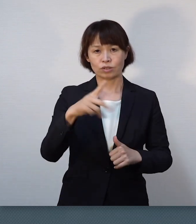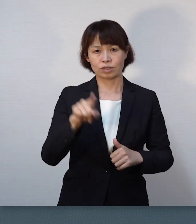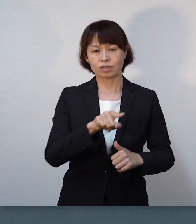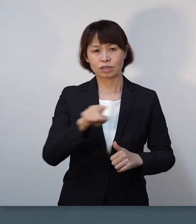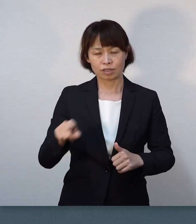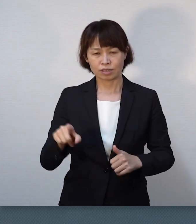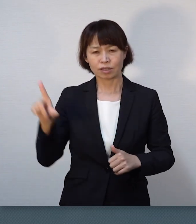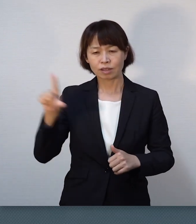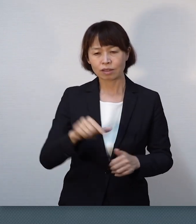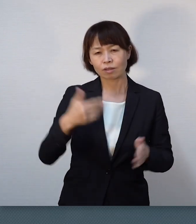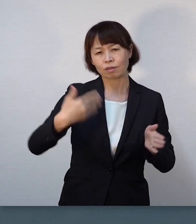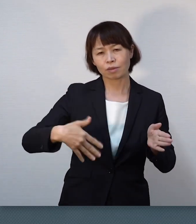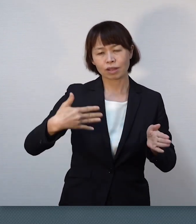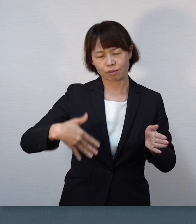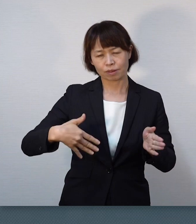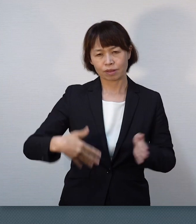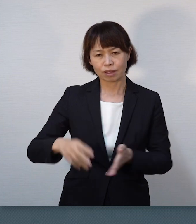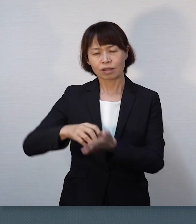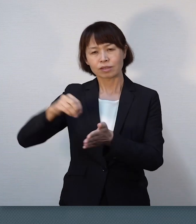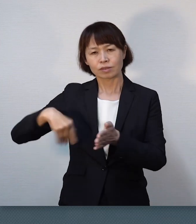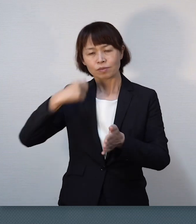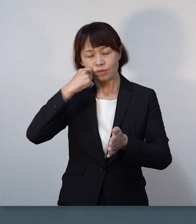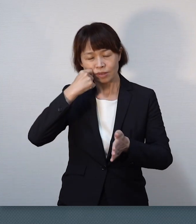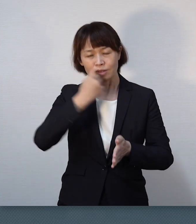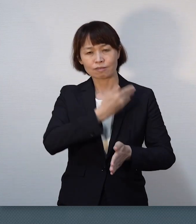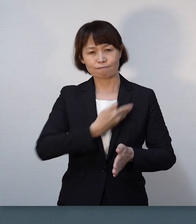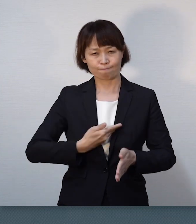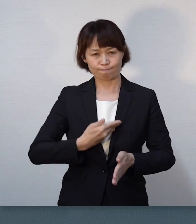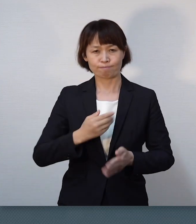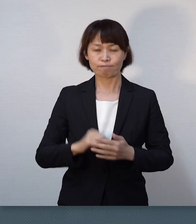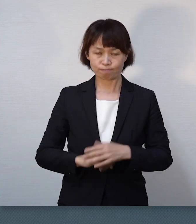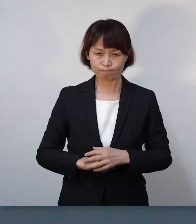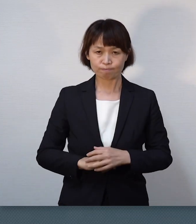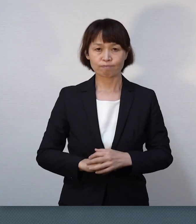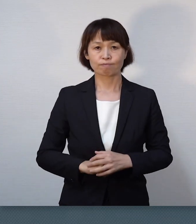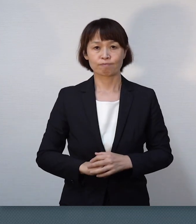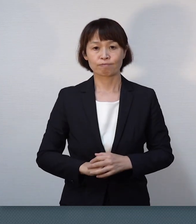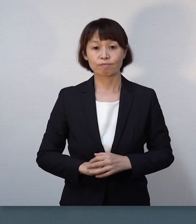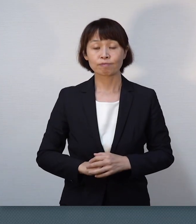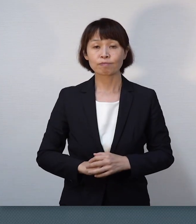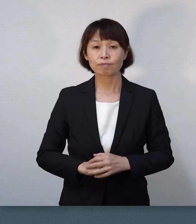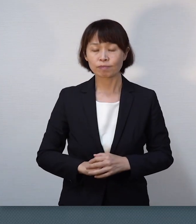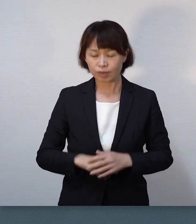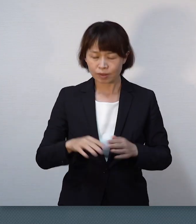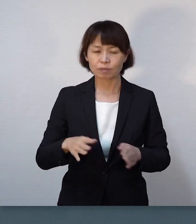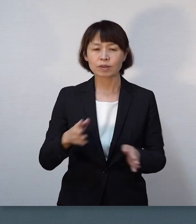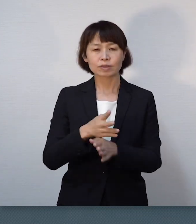まだまだ減っていないとするならば、 やむを得ないのかなと思います 今しばらく皆さんと共に